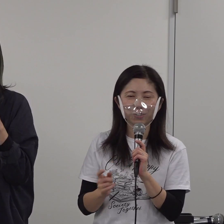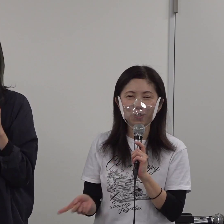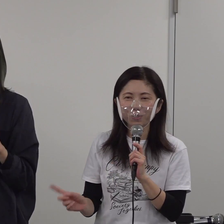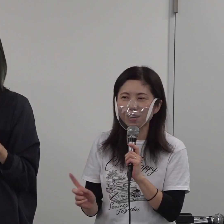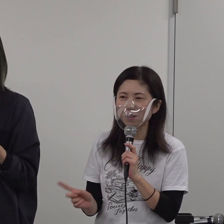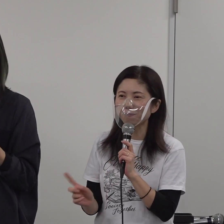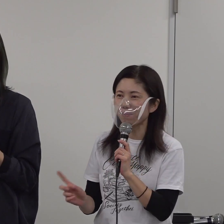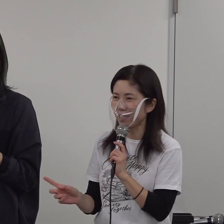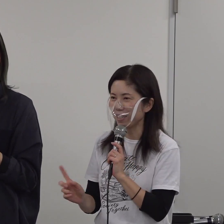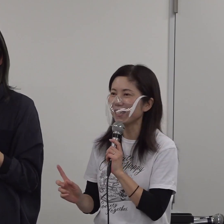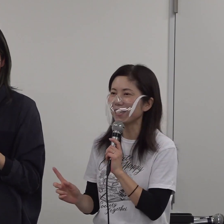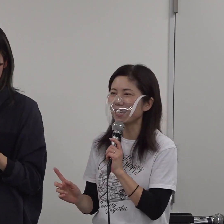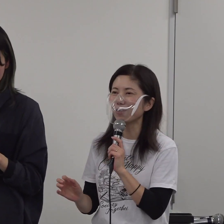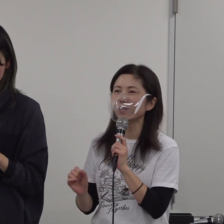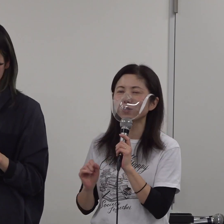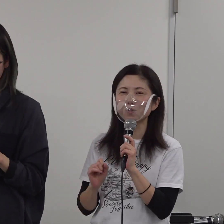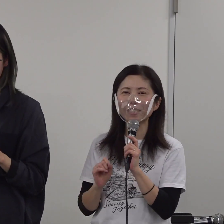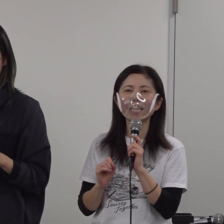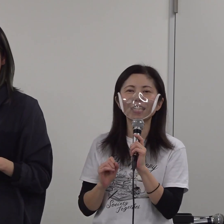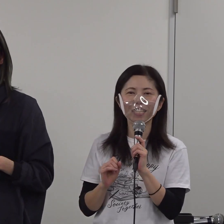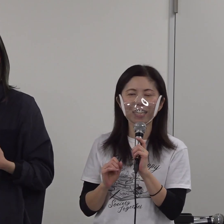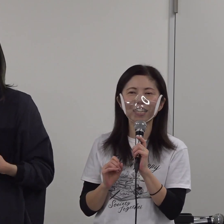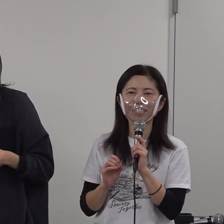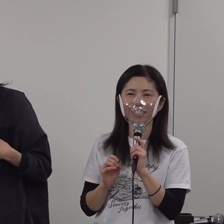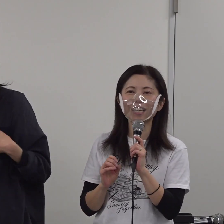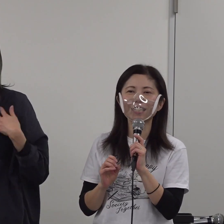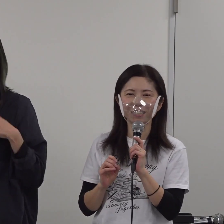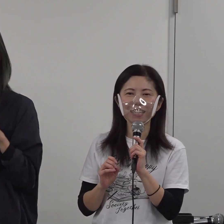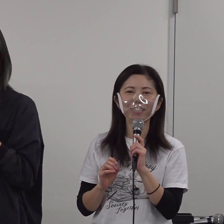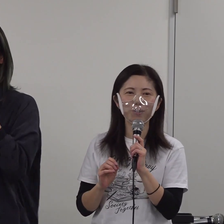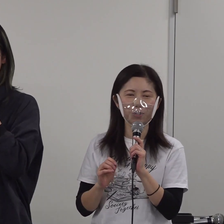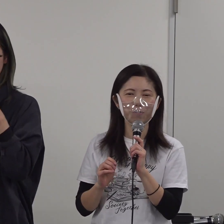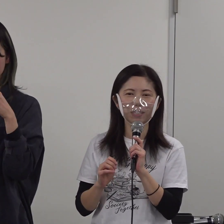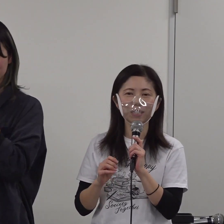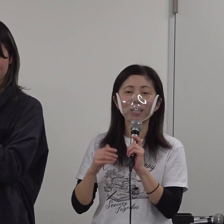すごくハッピーな様子を見ていただけたんじゃないかなって思います